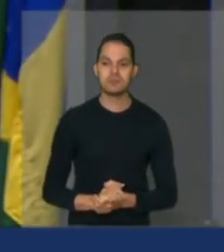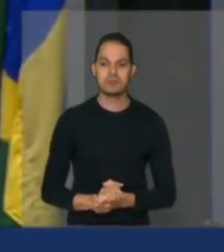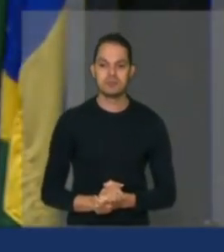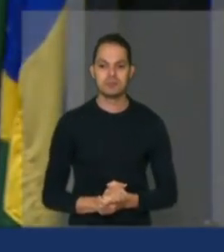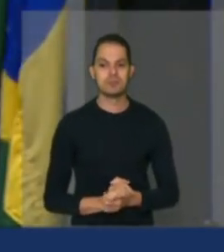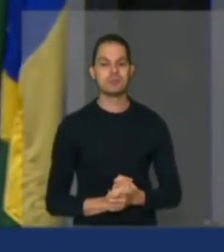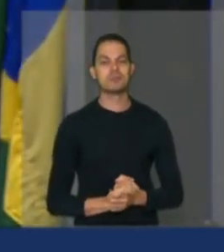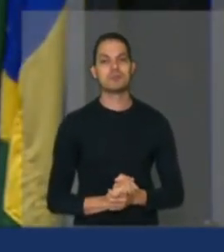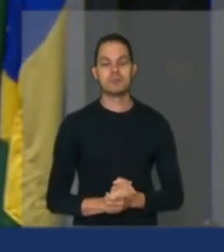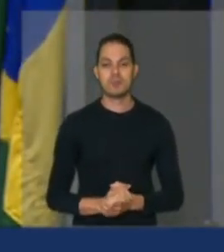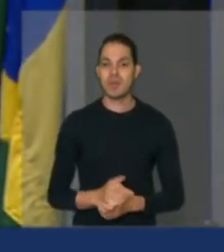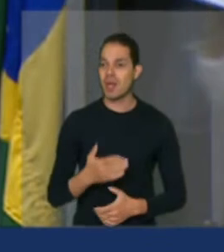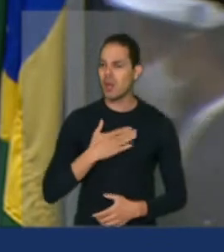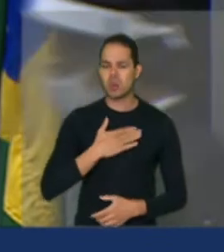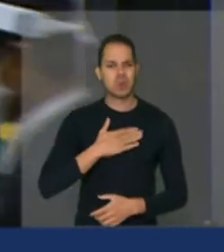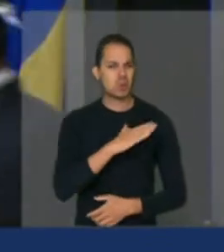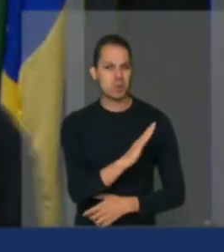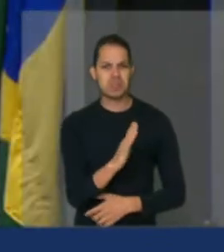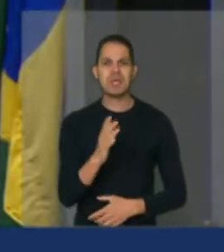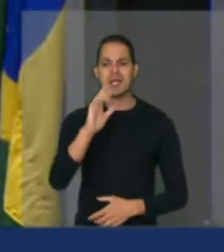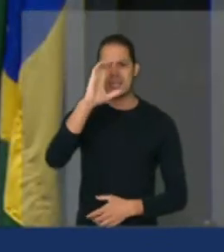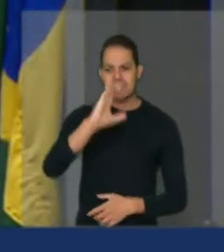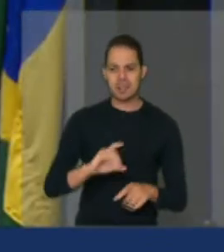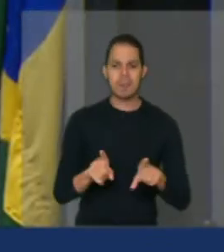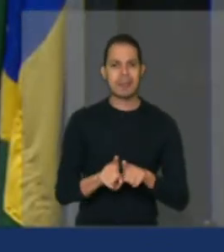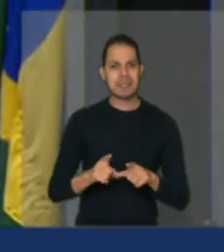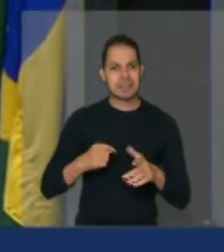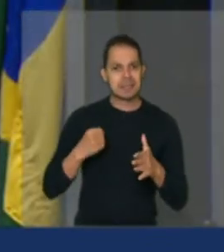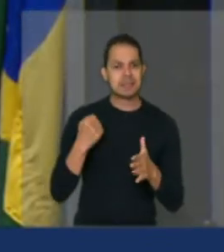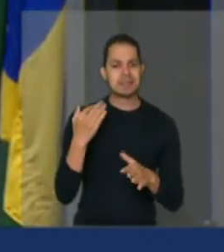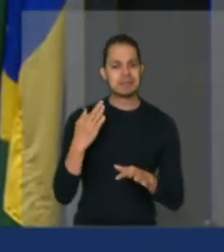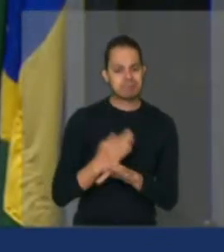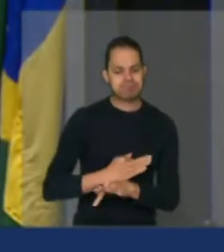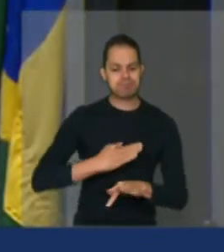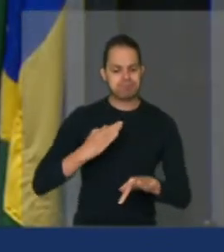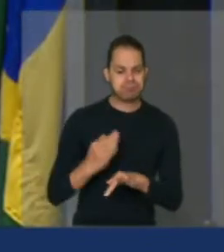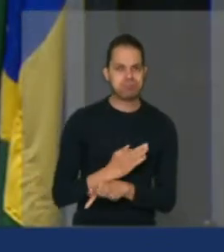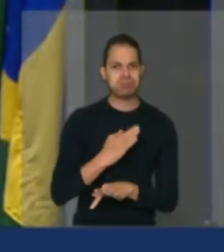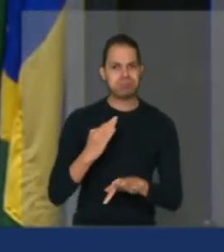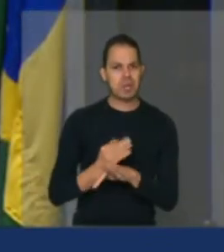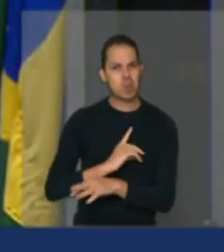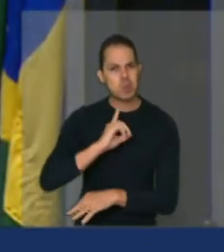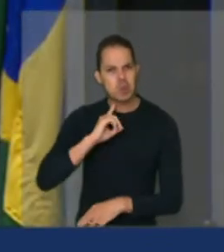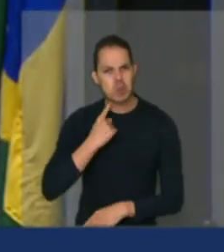ENTÃO FICA O MEU REGISTRO DA INSATISFAÇÃO ENQUANTO PARLAMENTAR E TAMBÉM ENQUANTO CIDADÃO DESSA RESISTÊNCIA SUJA DE TERMOS UM PROCESSO